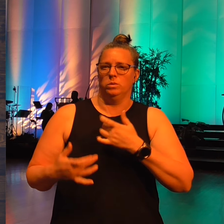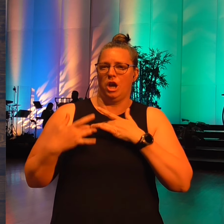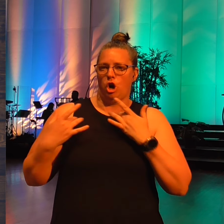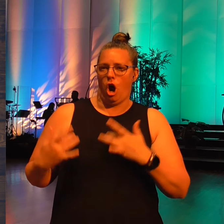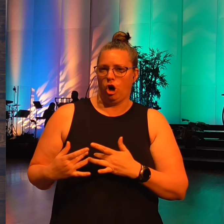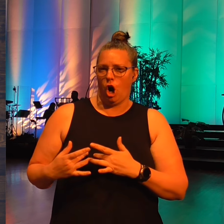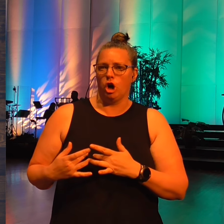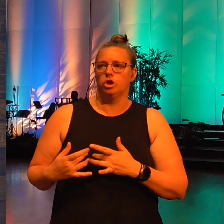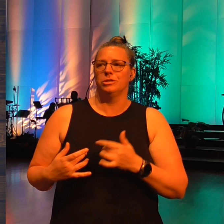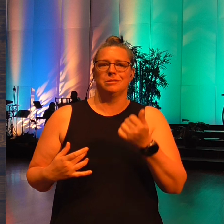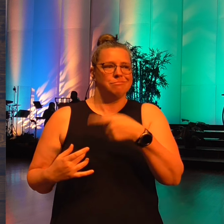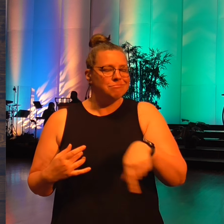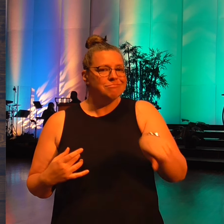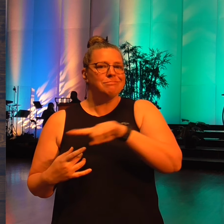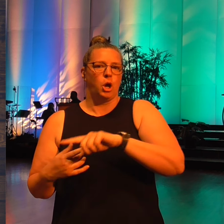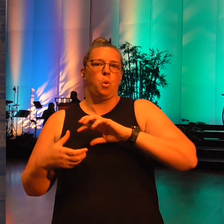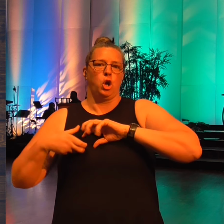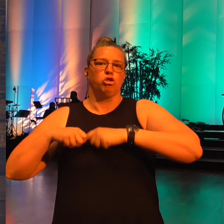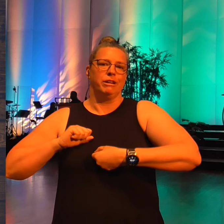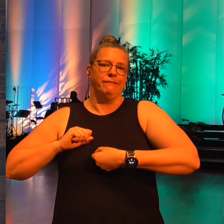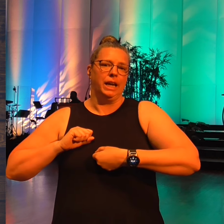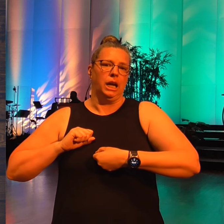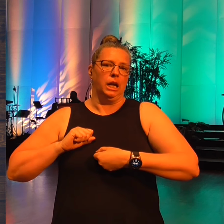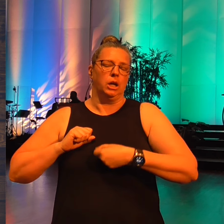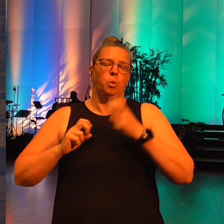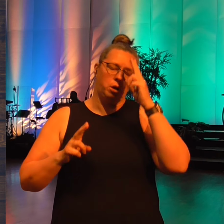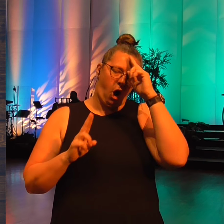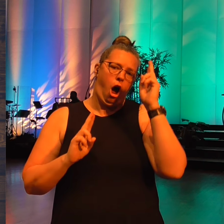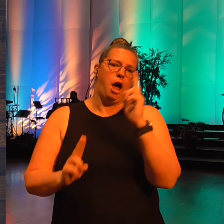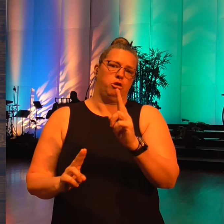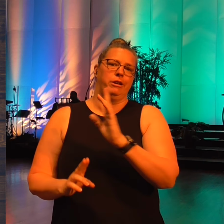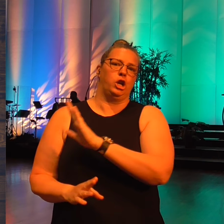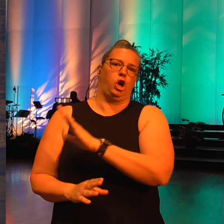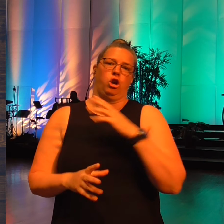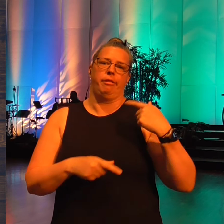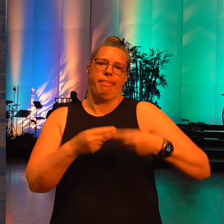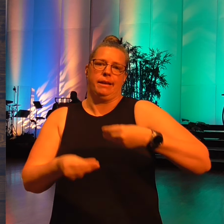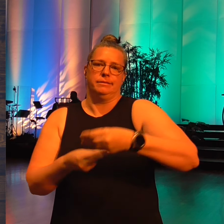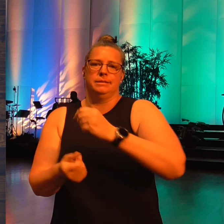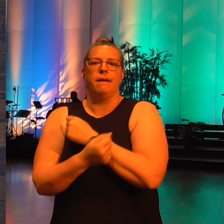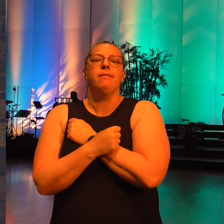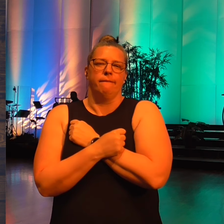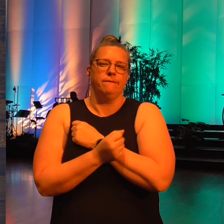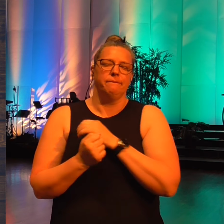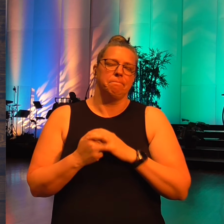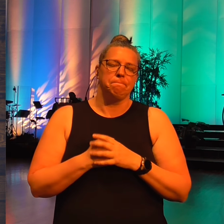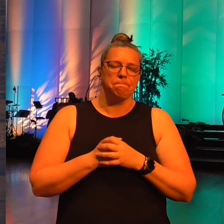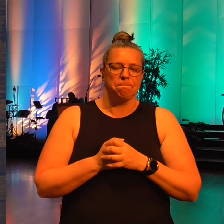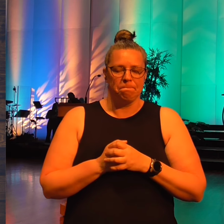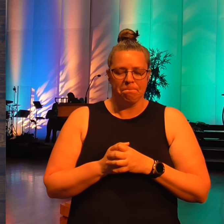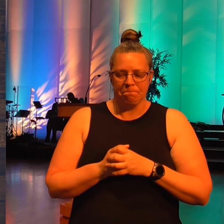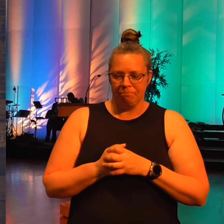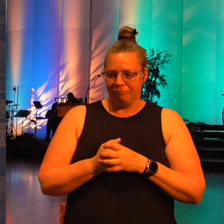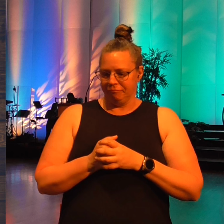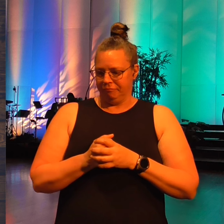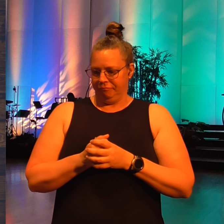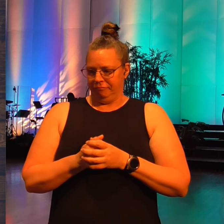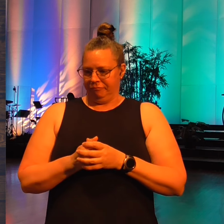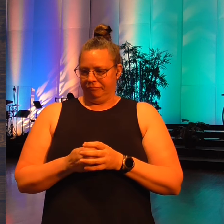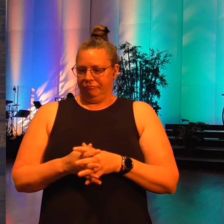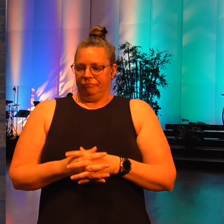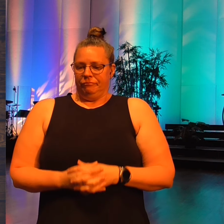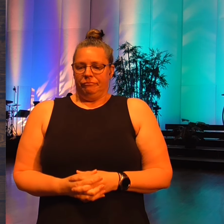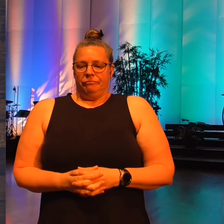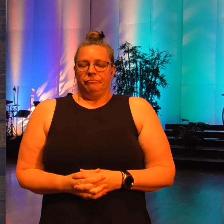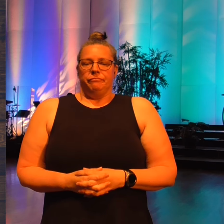su fallecimiento y estamos honrando el legado de amor que ella dio a tantos en su vida